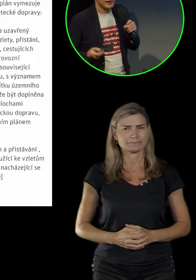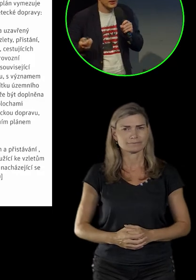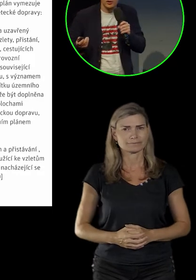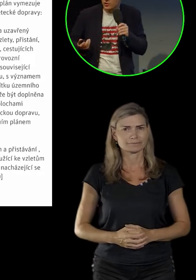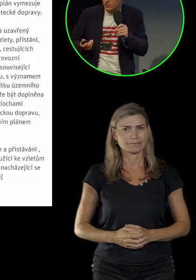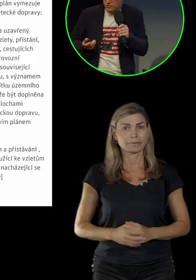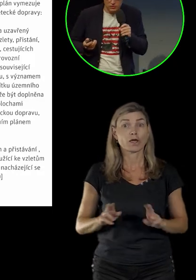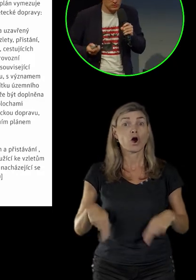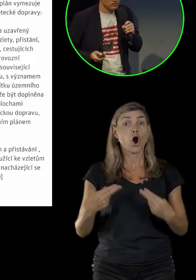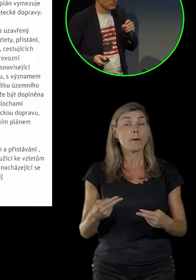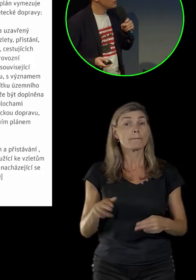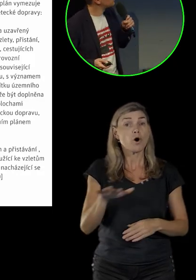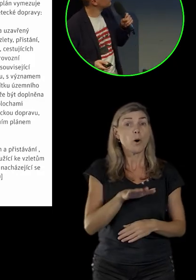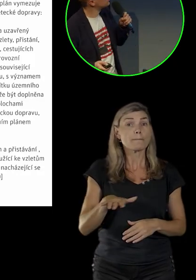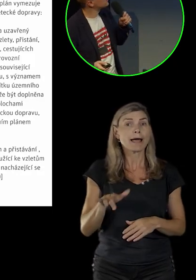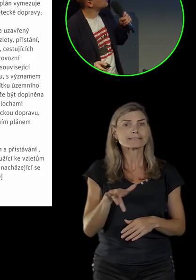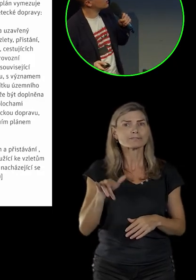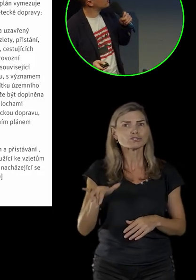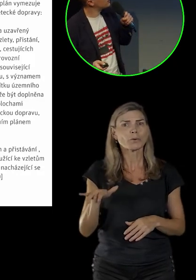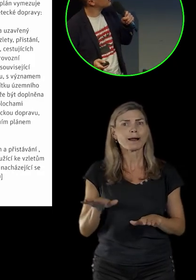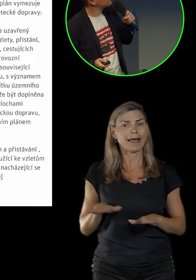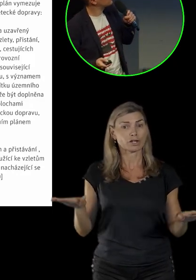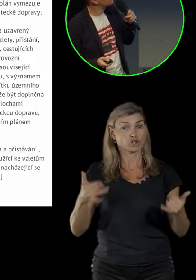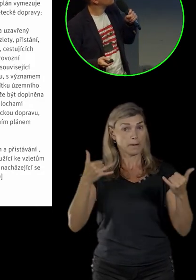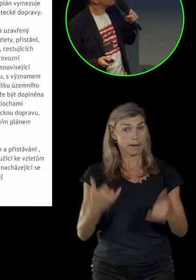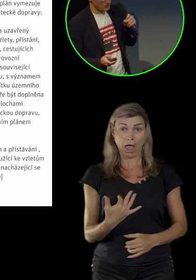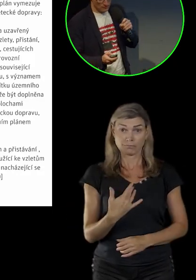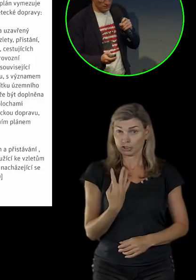Lokality letišť. Máme čtyři letiště v Praze.